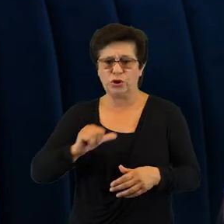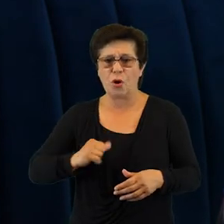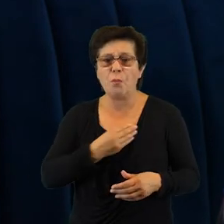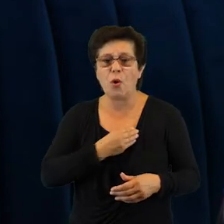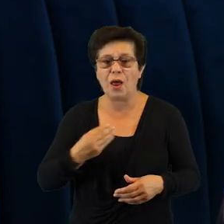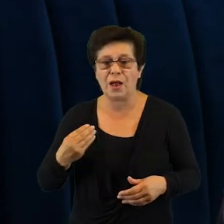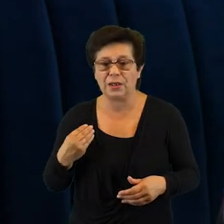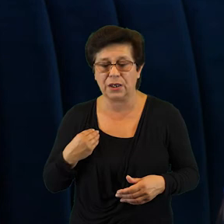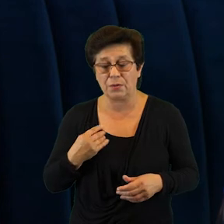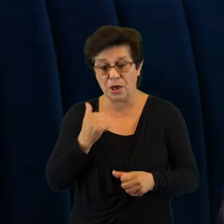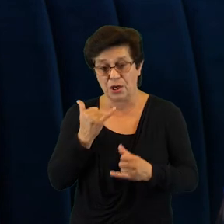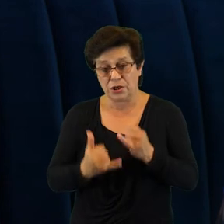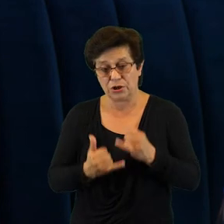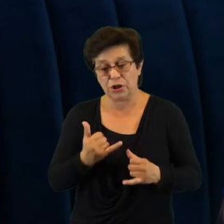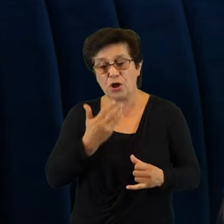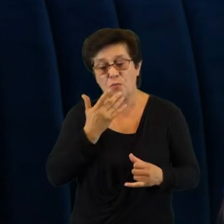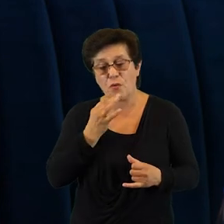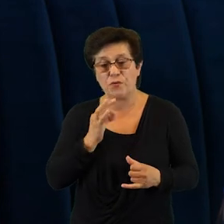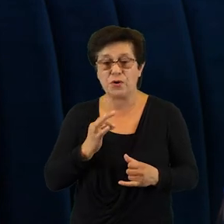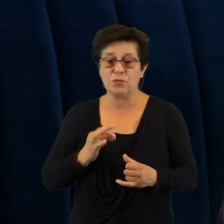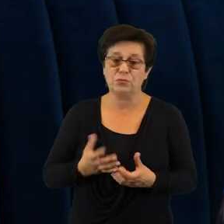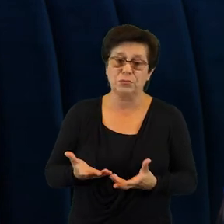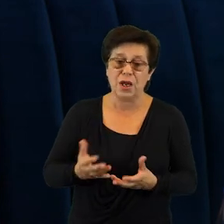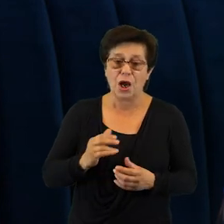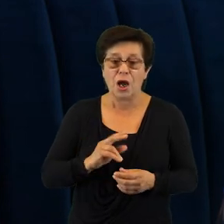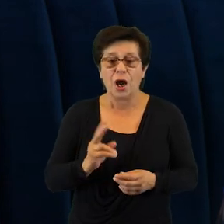i jeżeli mówił o swoim pochodzeniu, absolutnie go nie ukrywał,